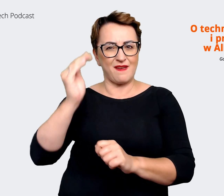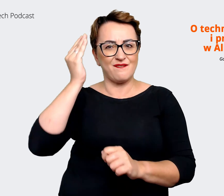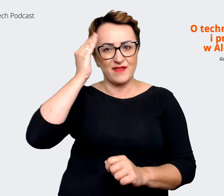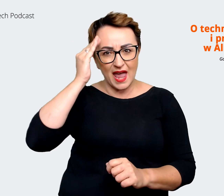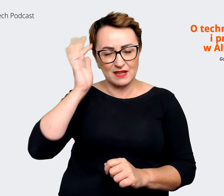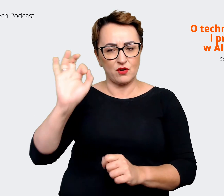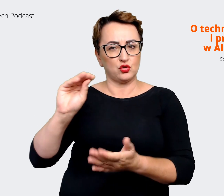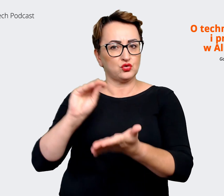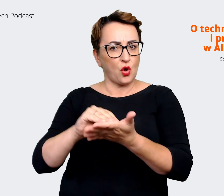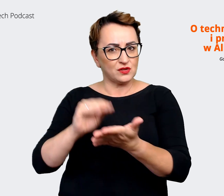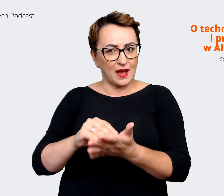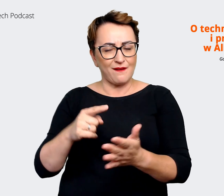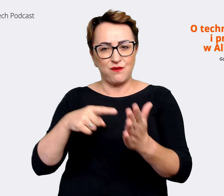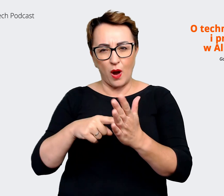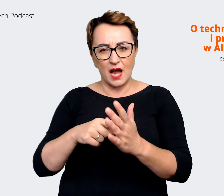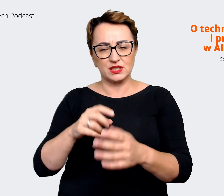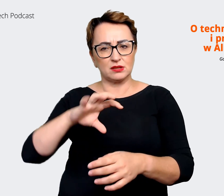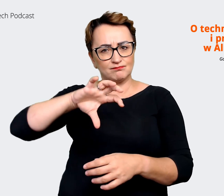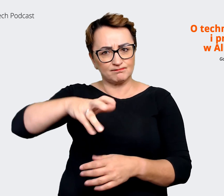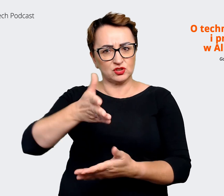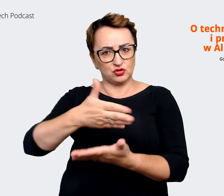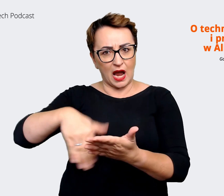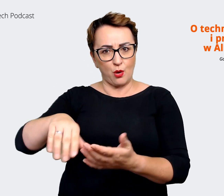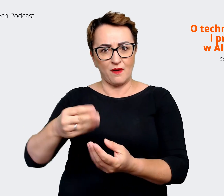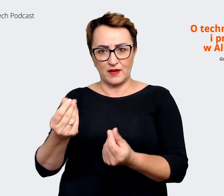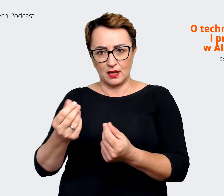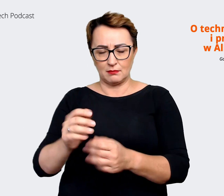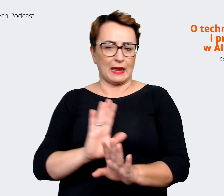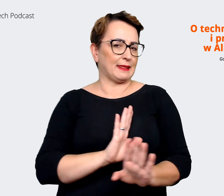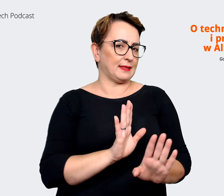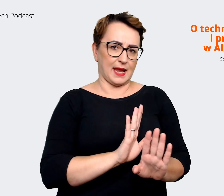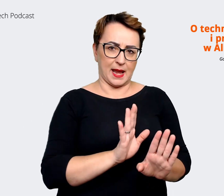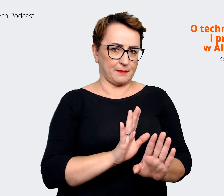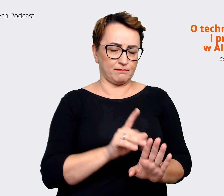doświadczenie takie właśnie z branży finansowej? Mariusz: Nie, to nie jest kryterium. W sensie to